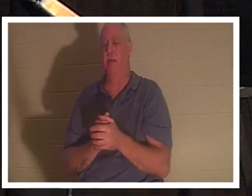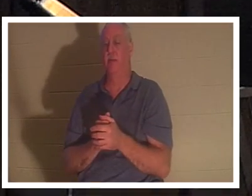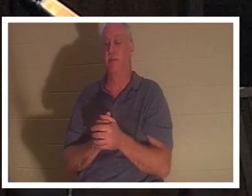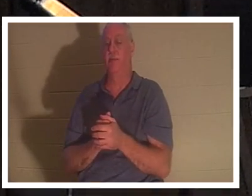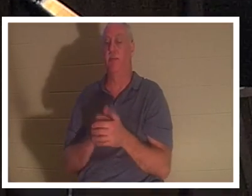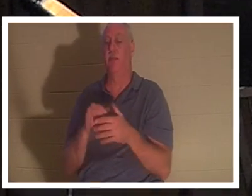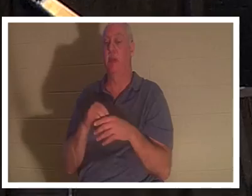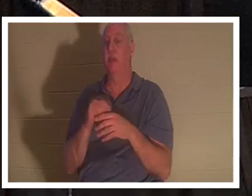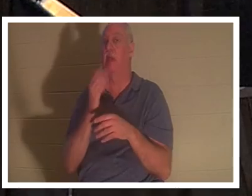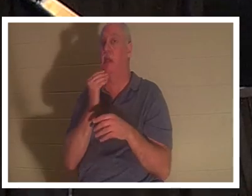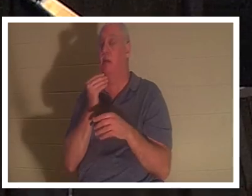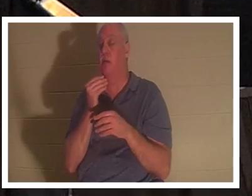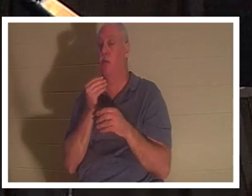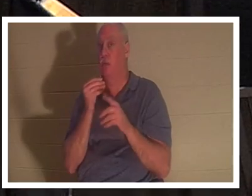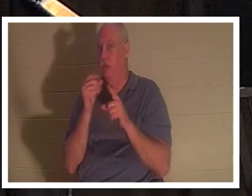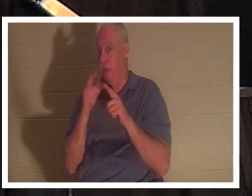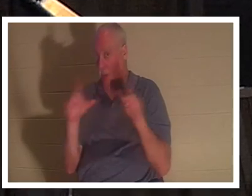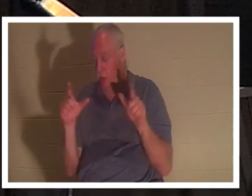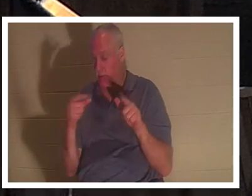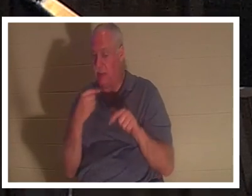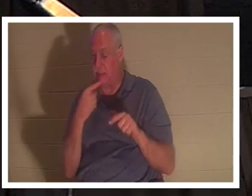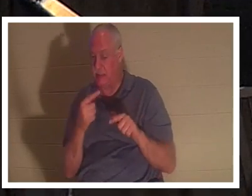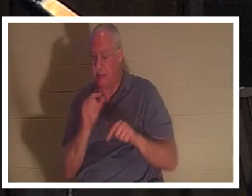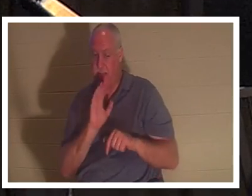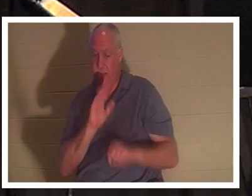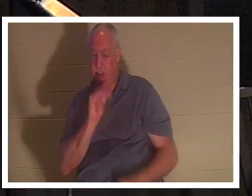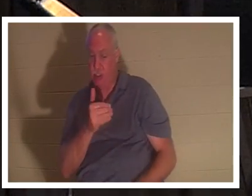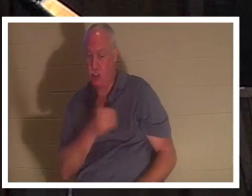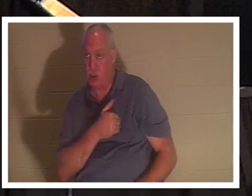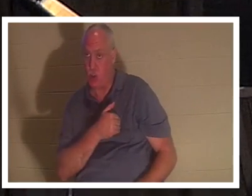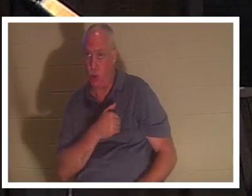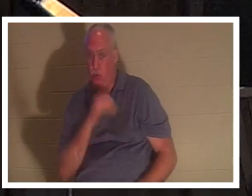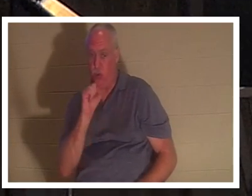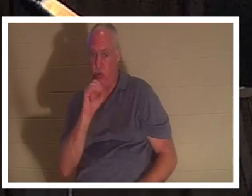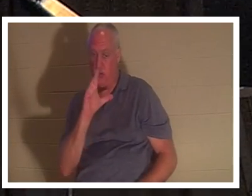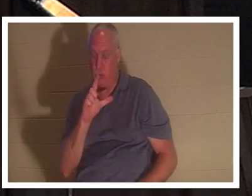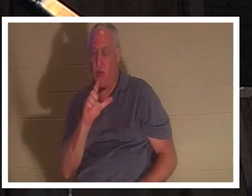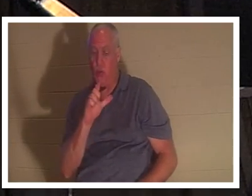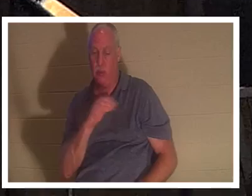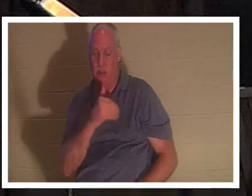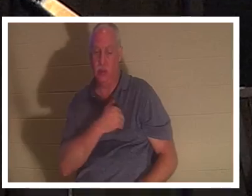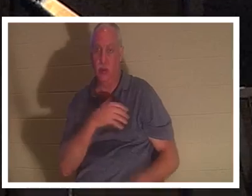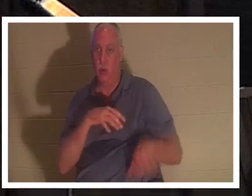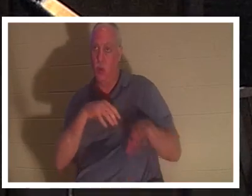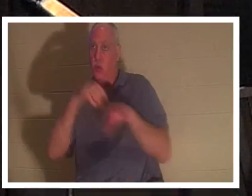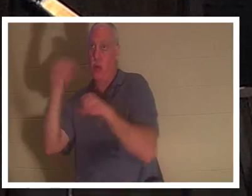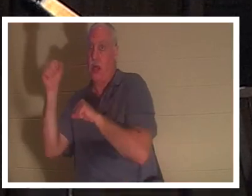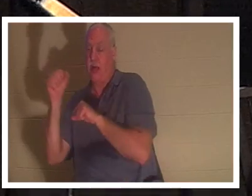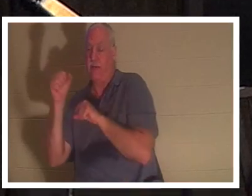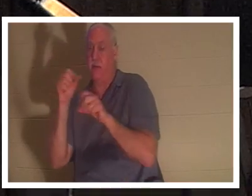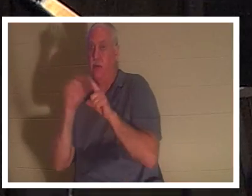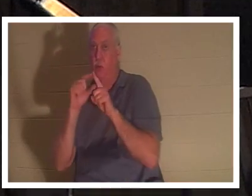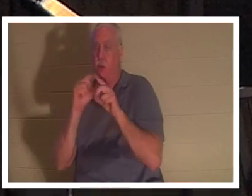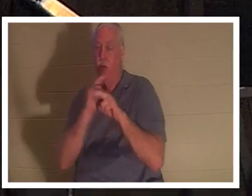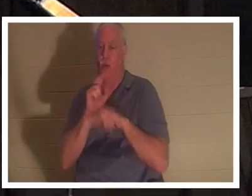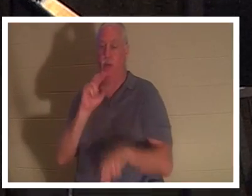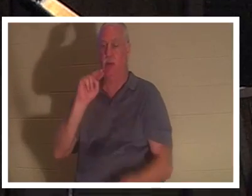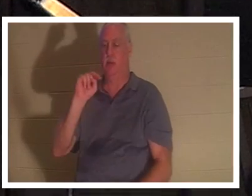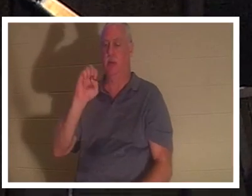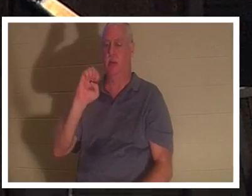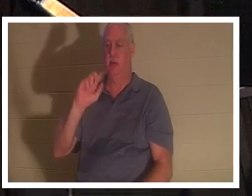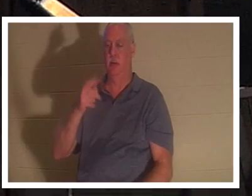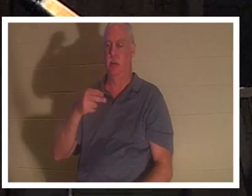heißt es wörtlich: „seine Seele ist gegangen“, das dort verwendete hebräische Wort ist „nephesch“, seine Seele ist gegangen. In